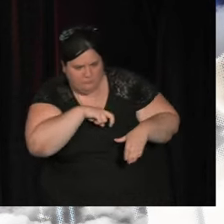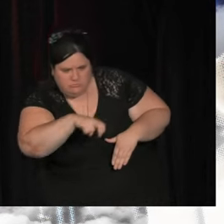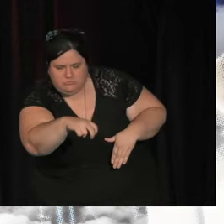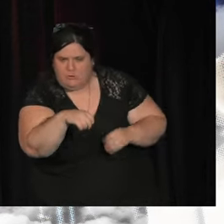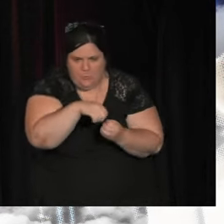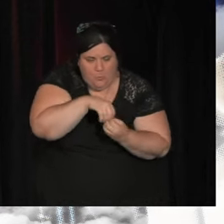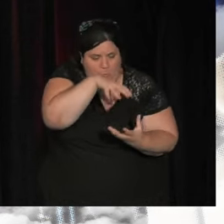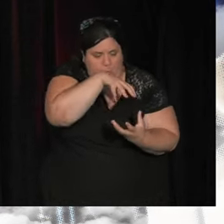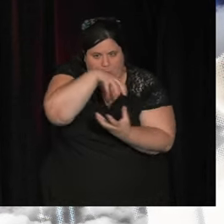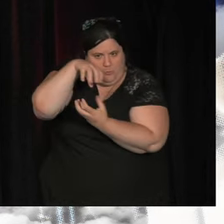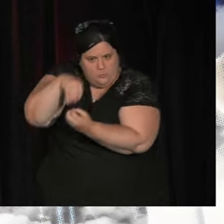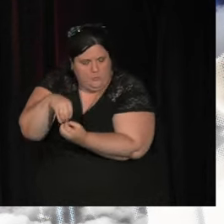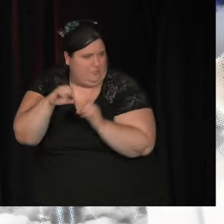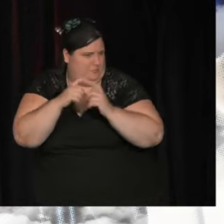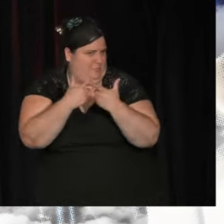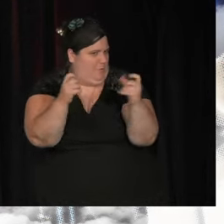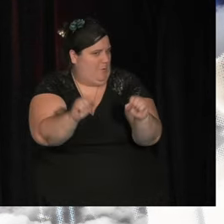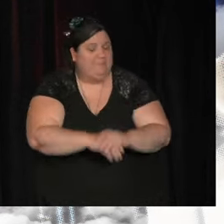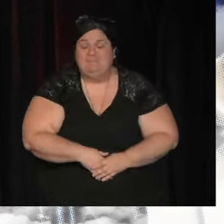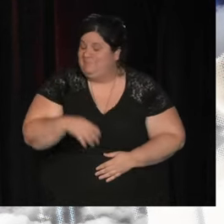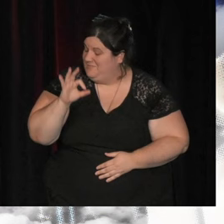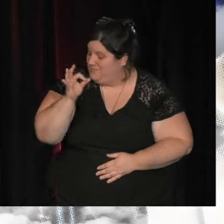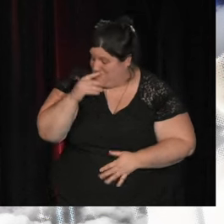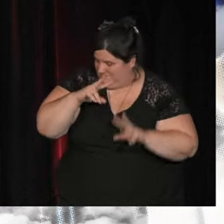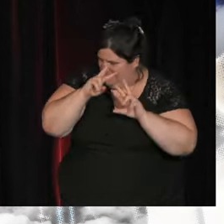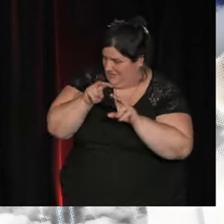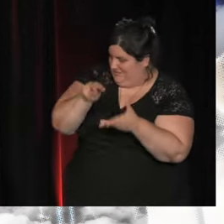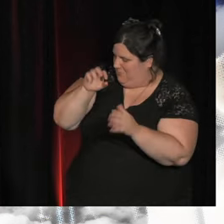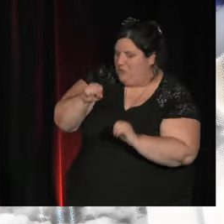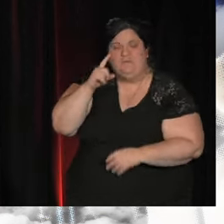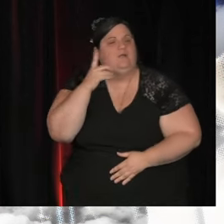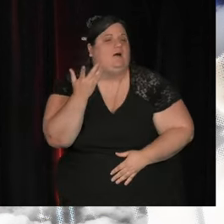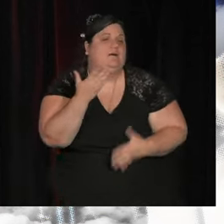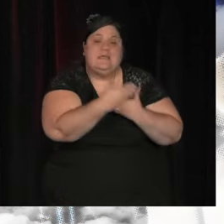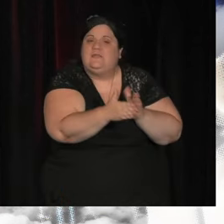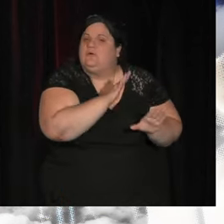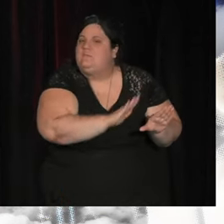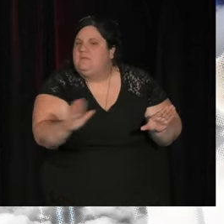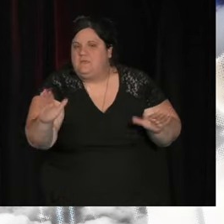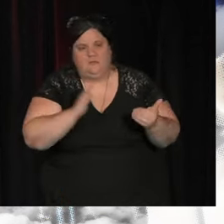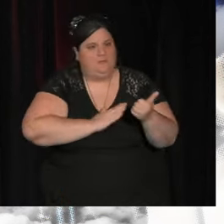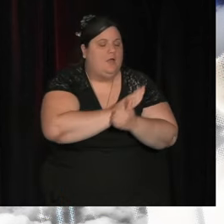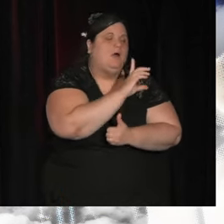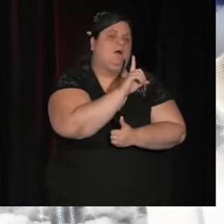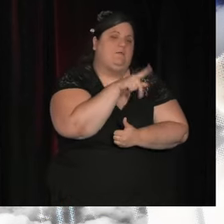Et là, on commence à rentrer un peu dans l'analyse, parce que quand je vous disais, DPS, tanks, soigneurs, ça, c'est vraiment dans le jeu, les classes de héros existent comme ça.